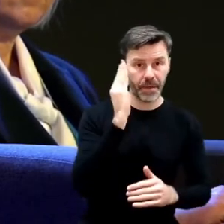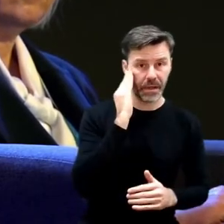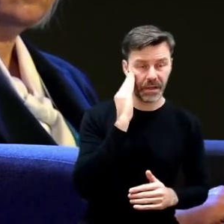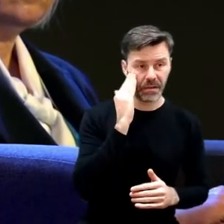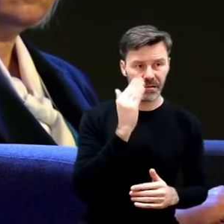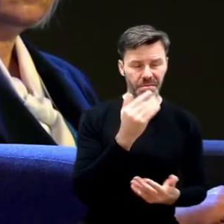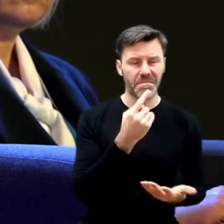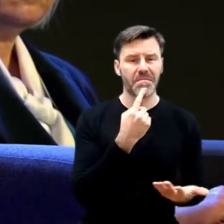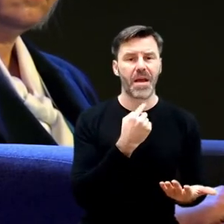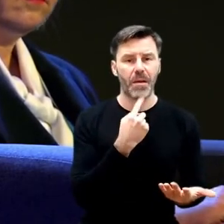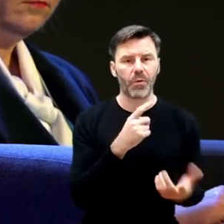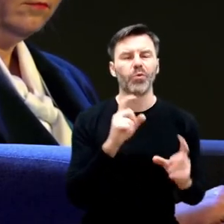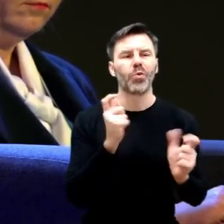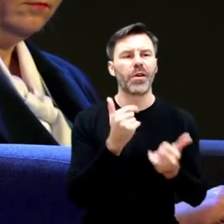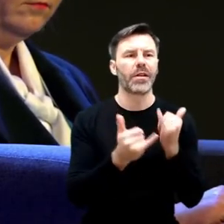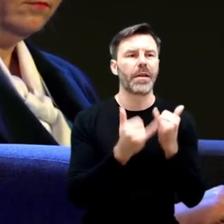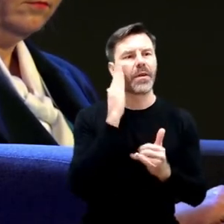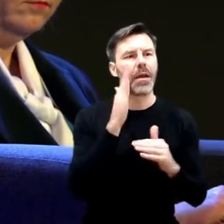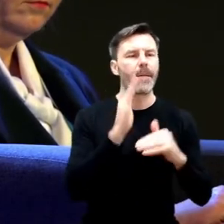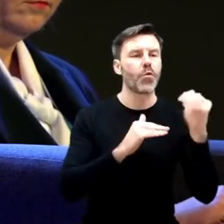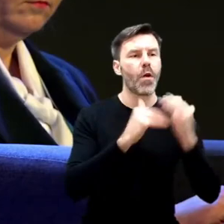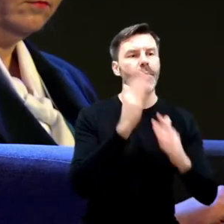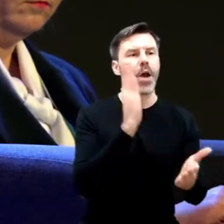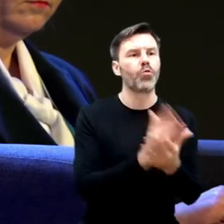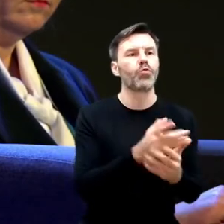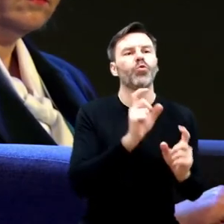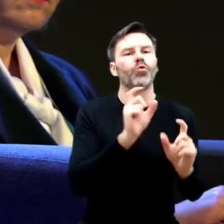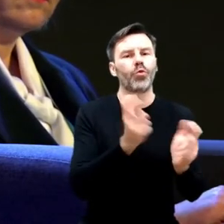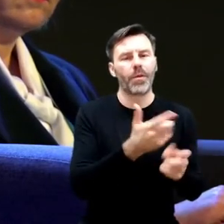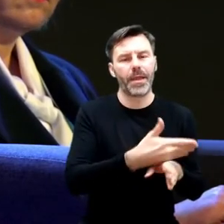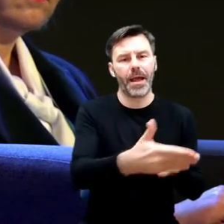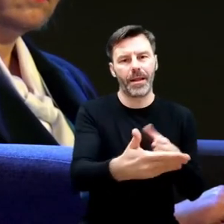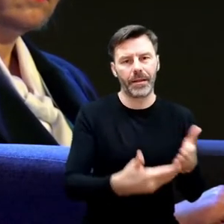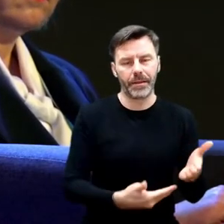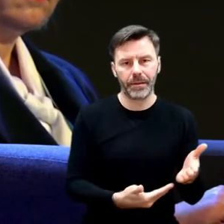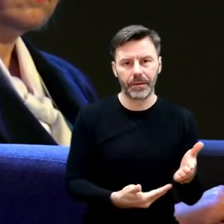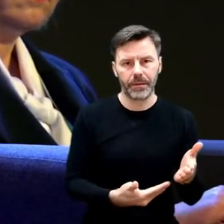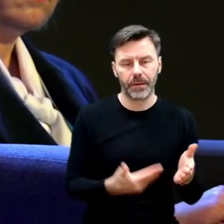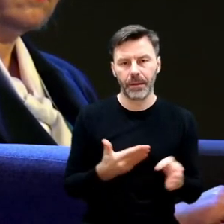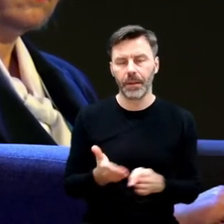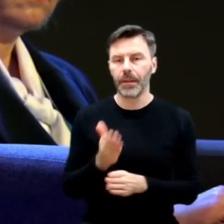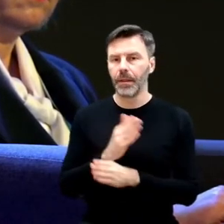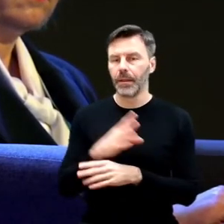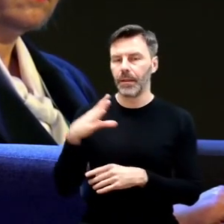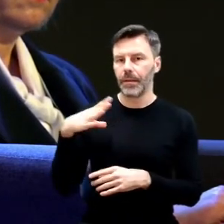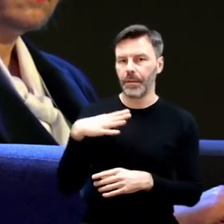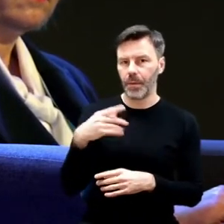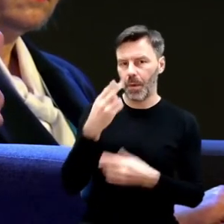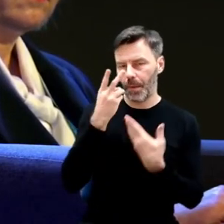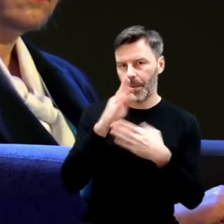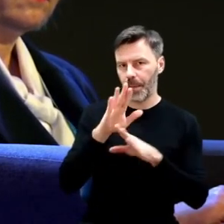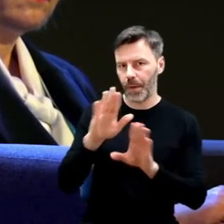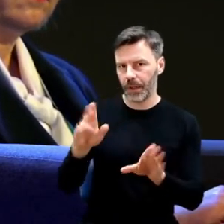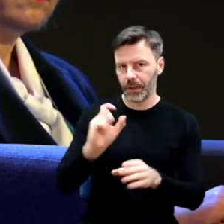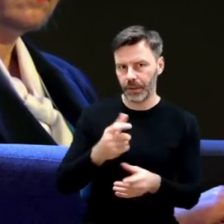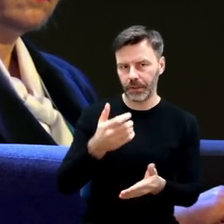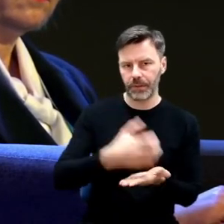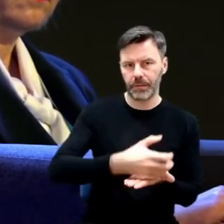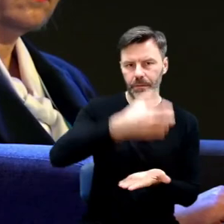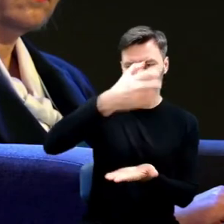I podczas pierwszej debaty były te filary pokazywane, więc praca i to nam się udaje.